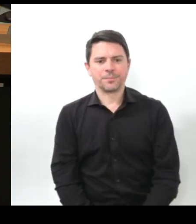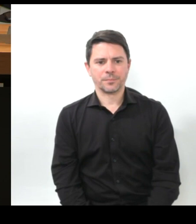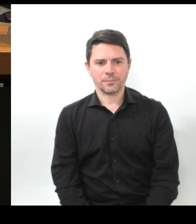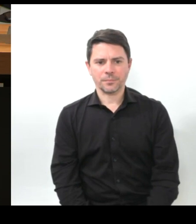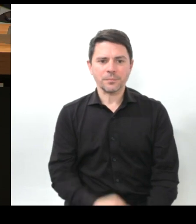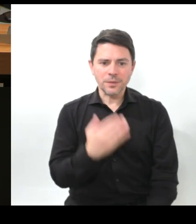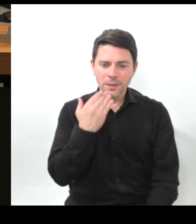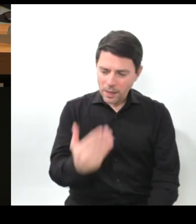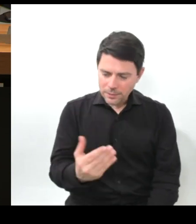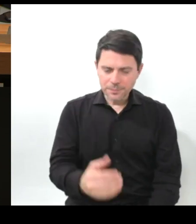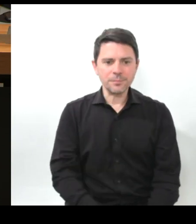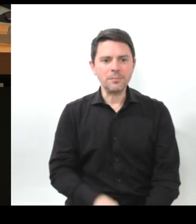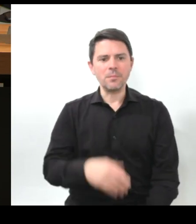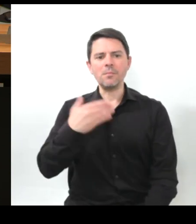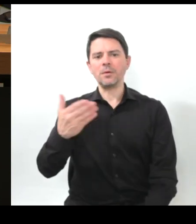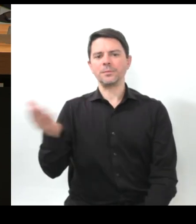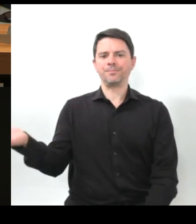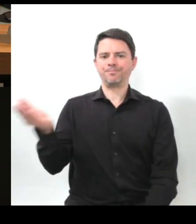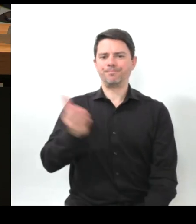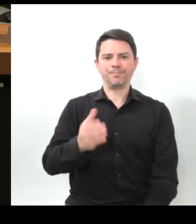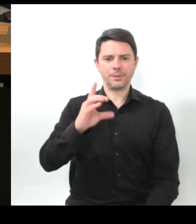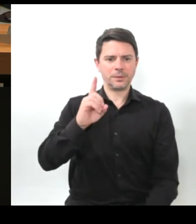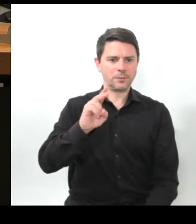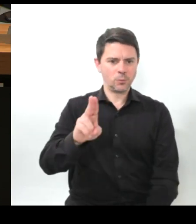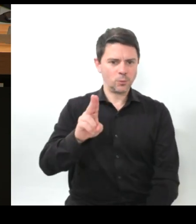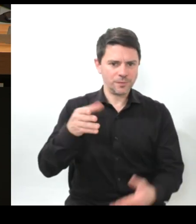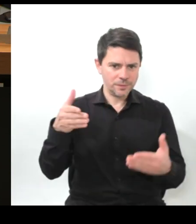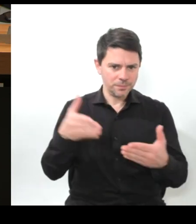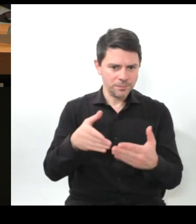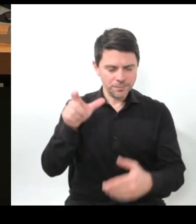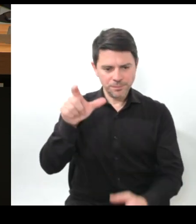war schon die Rede davon, dass es dadurch wieder gelingt,